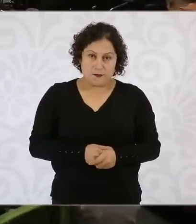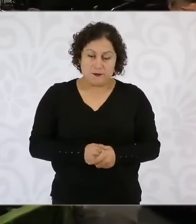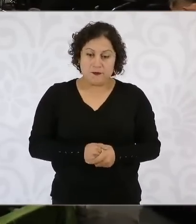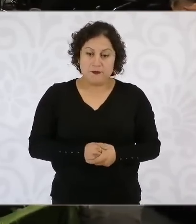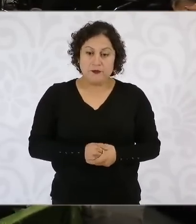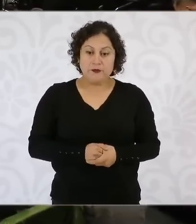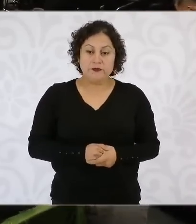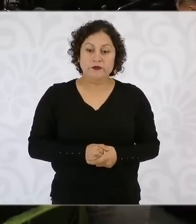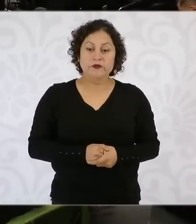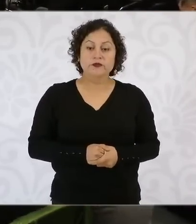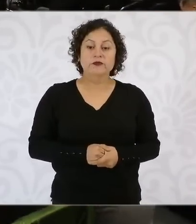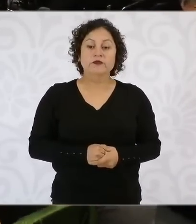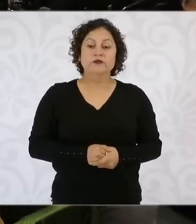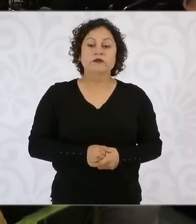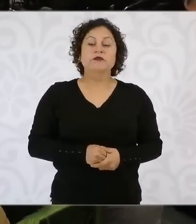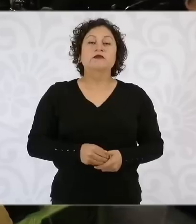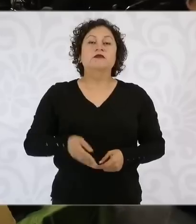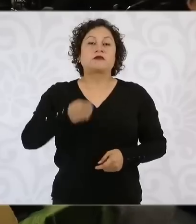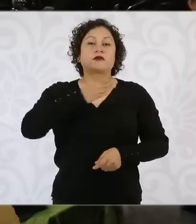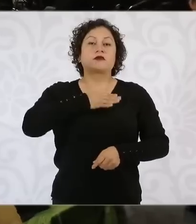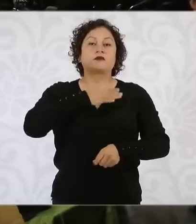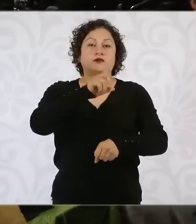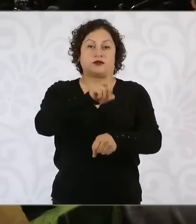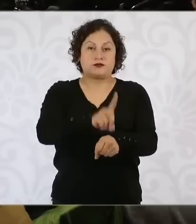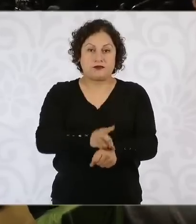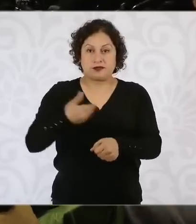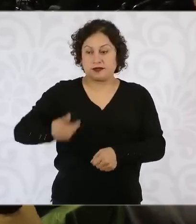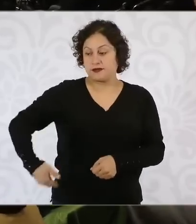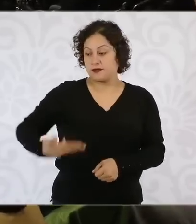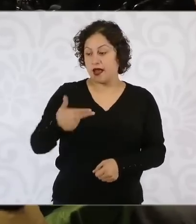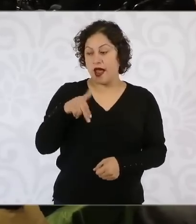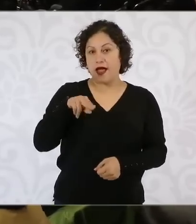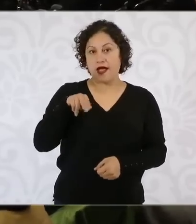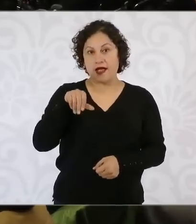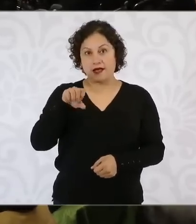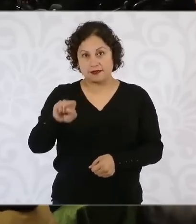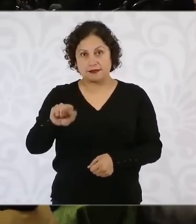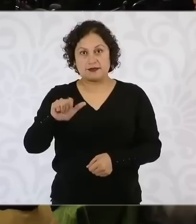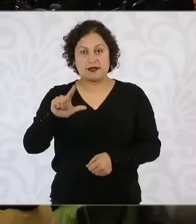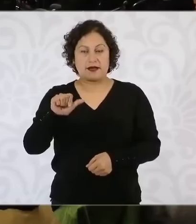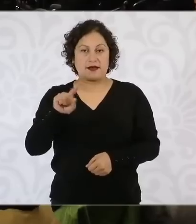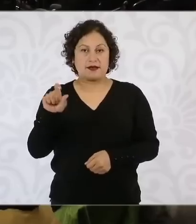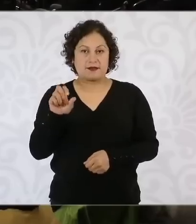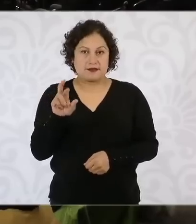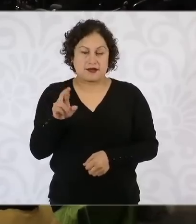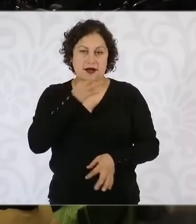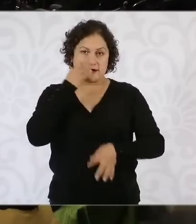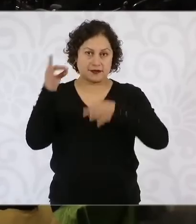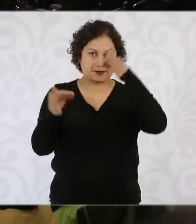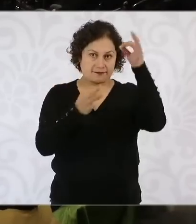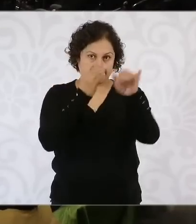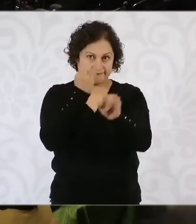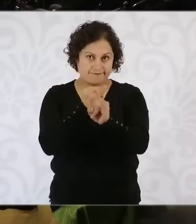Buenos días presidenta han Salazar de noticiero en redes preguntarle de este tema de la llamada